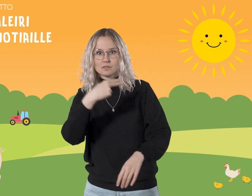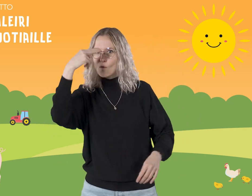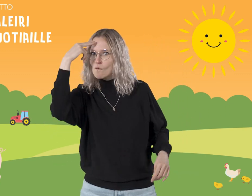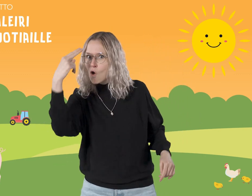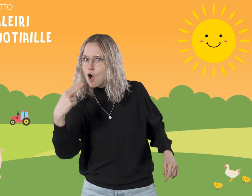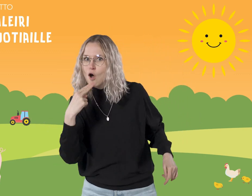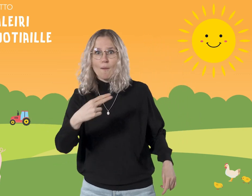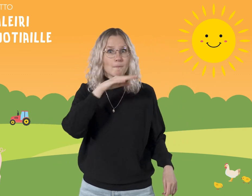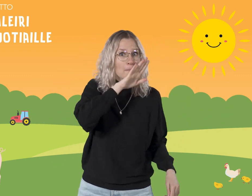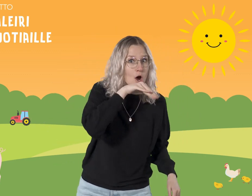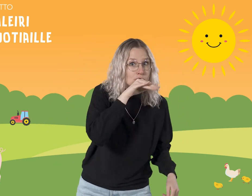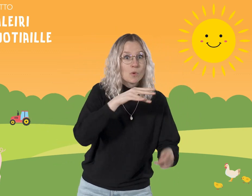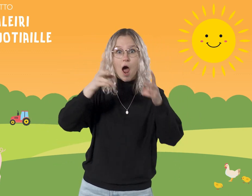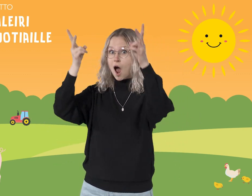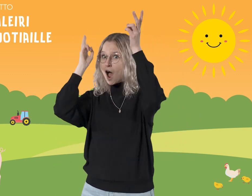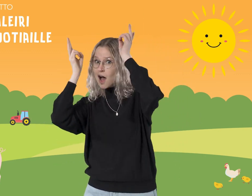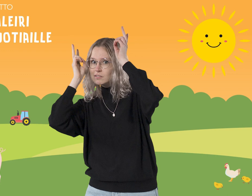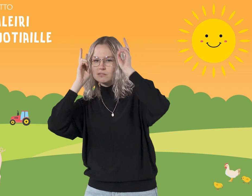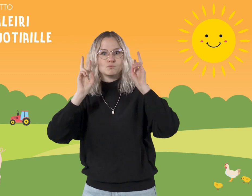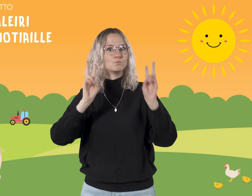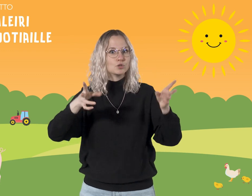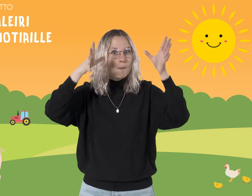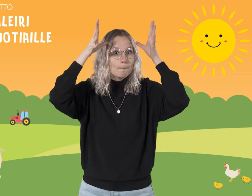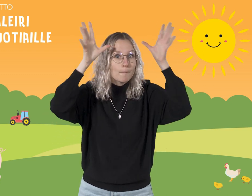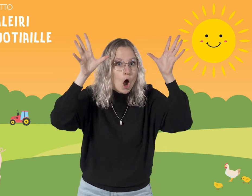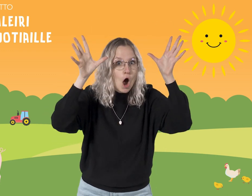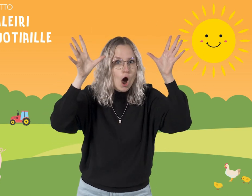vuohia, possuja, aaseja ja jopa poroja.